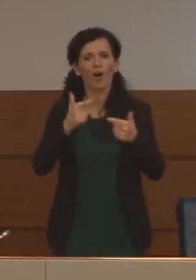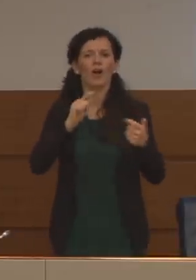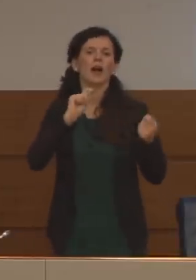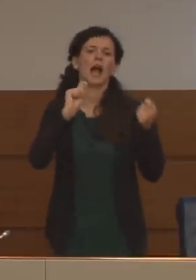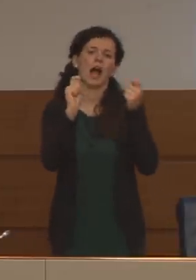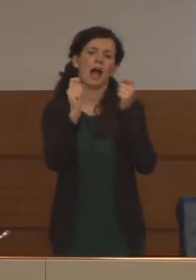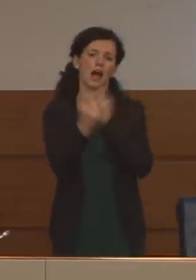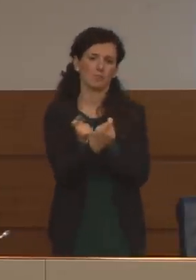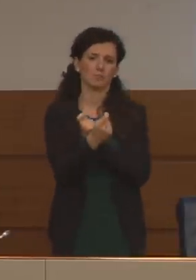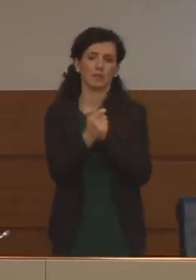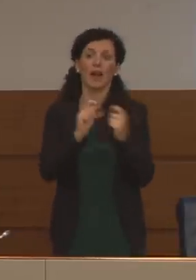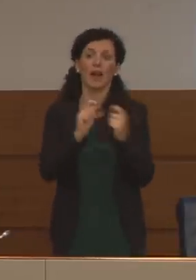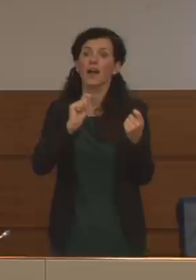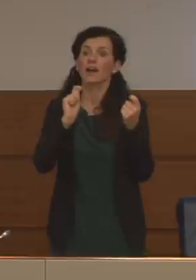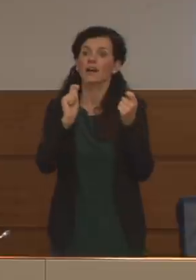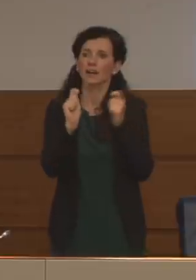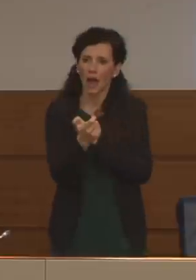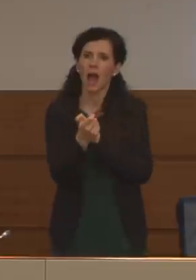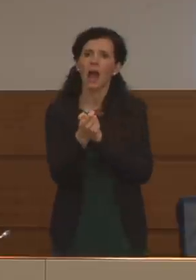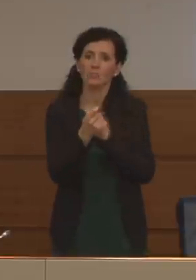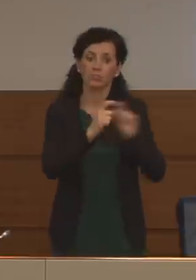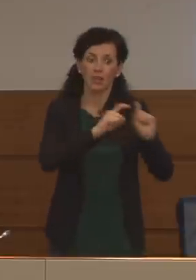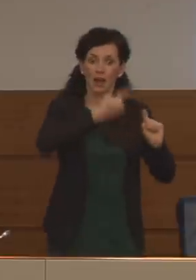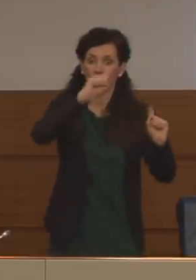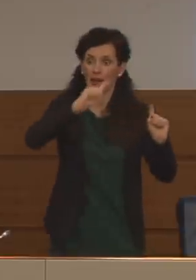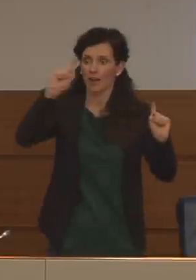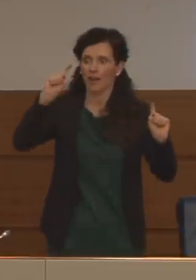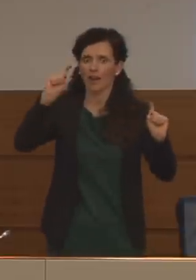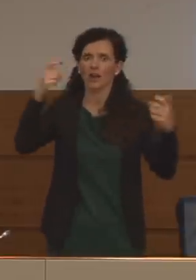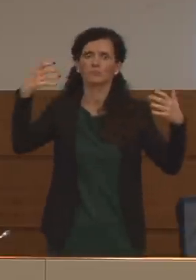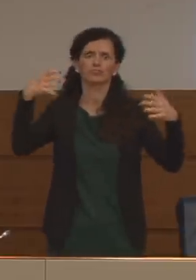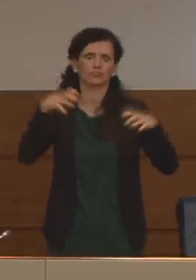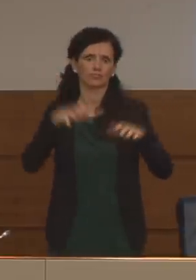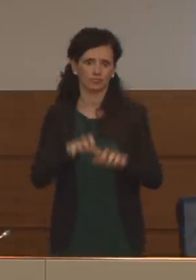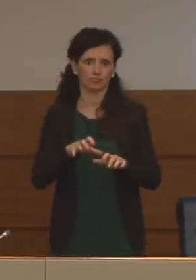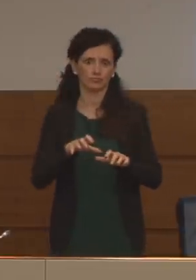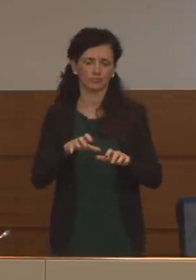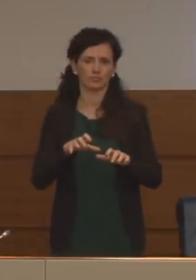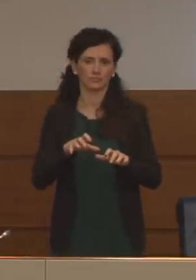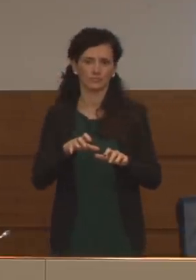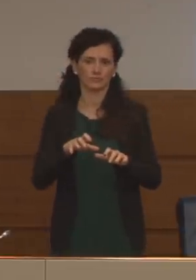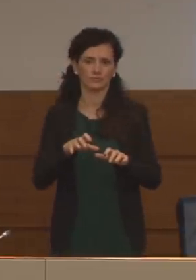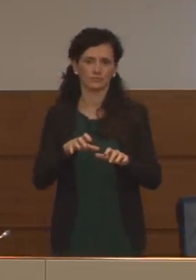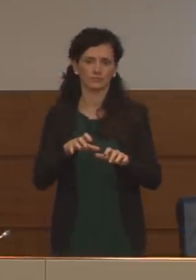modalità con cui la curva epidemica si verifica.